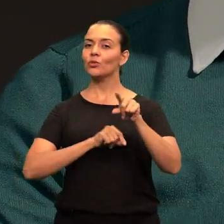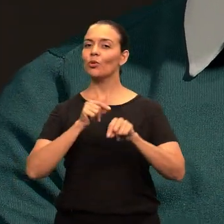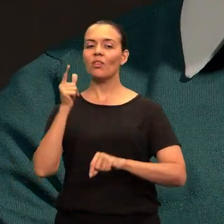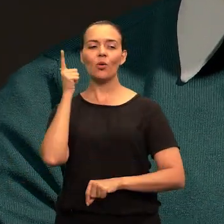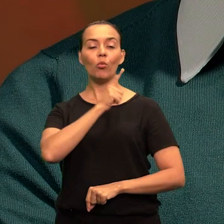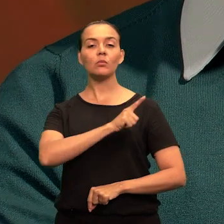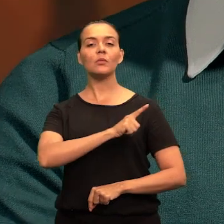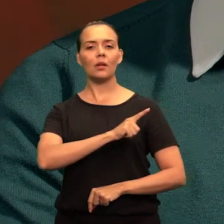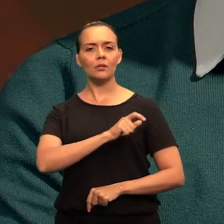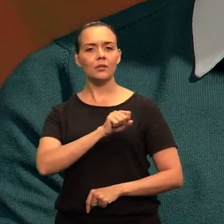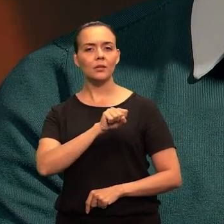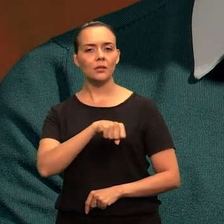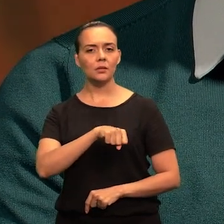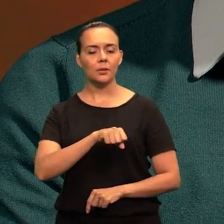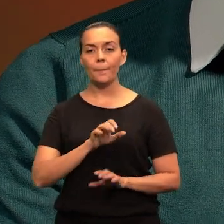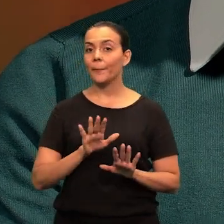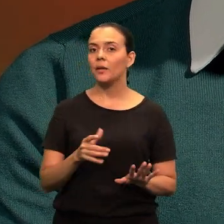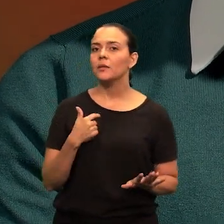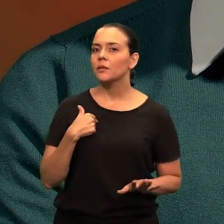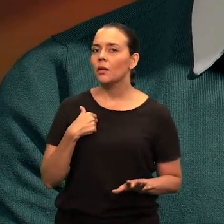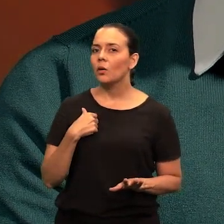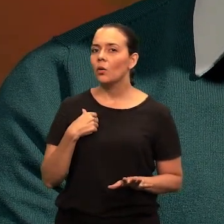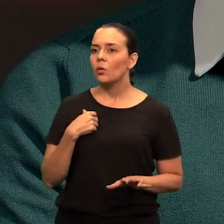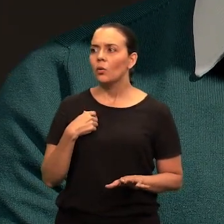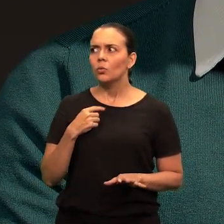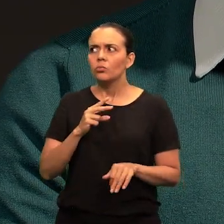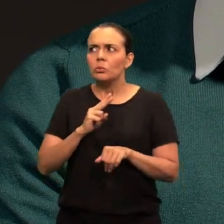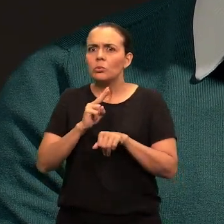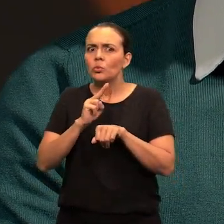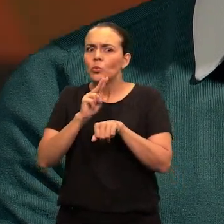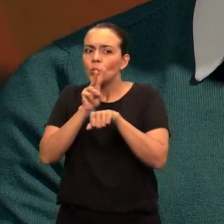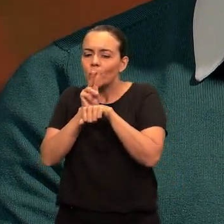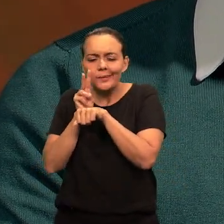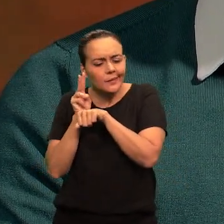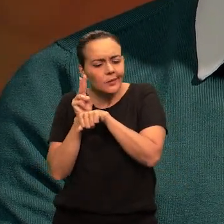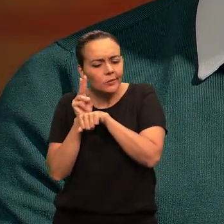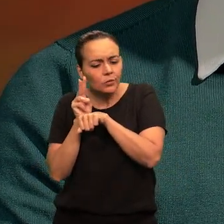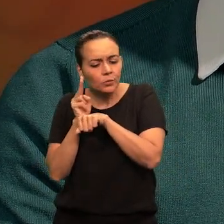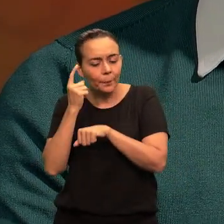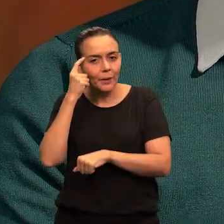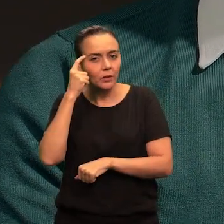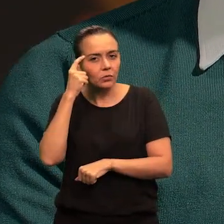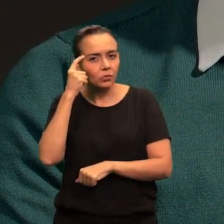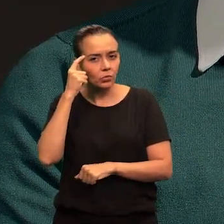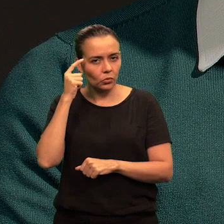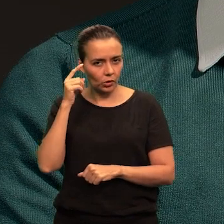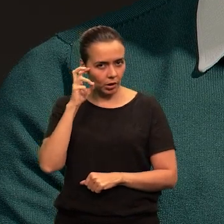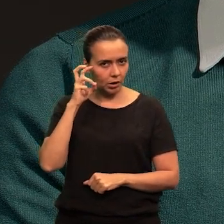E o cuidado que eu tomaria de pensar a respeito do avanço da inteligência artificial, é que: